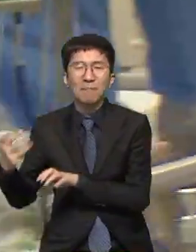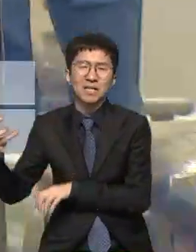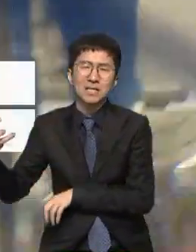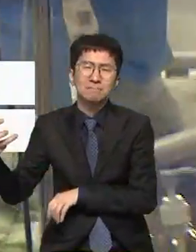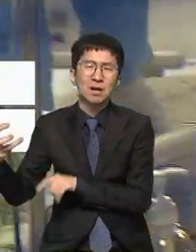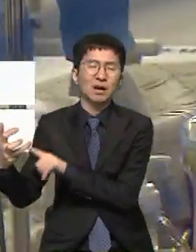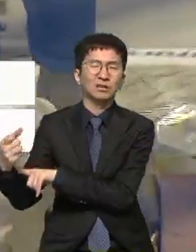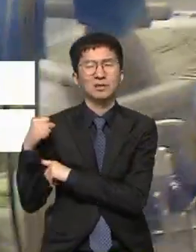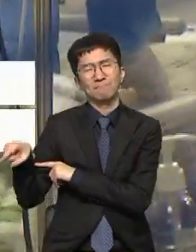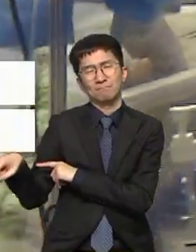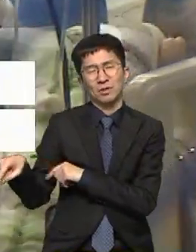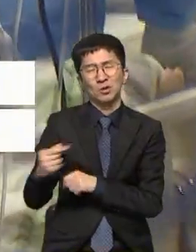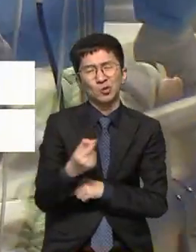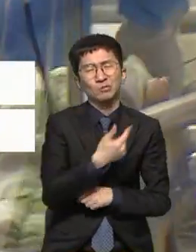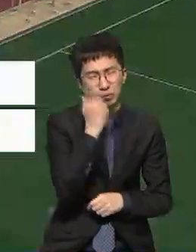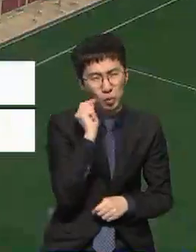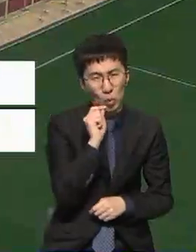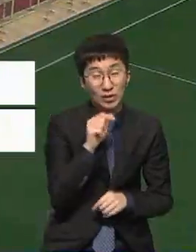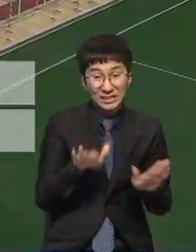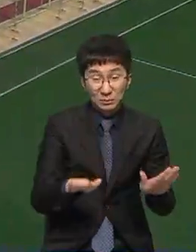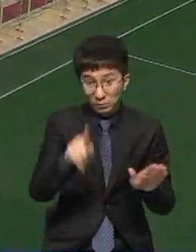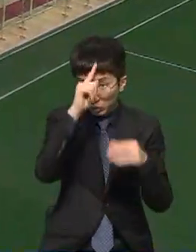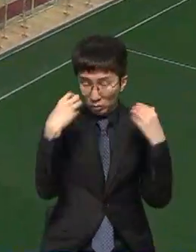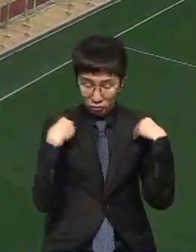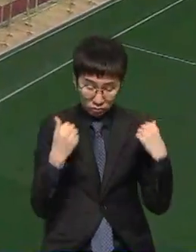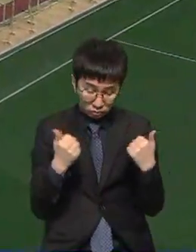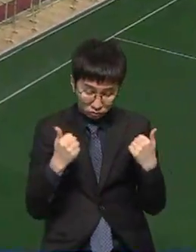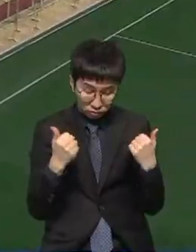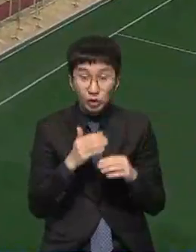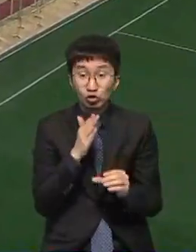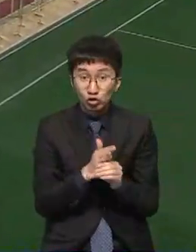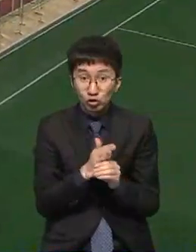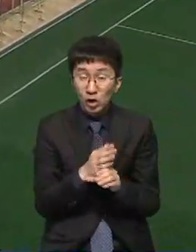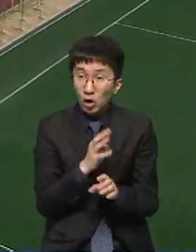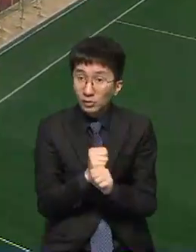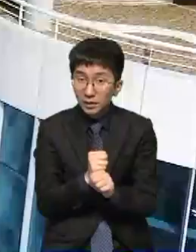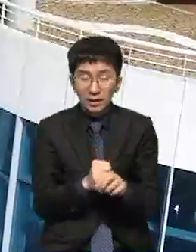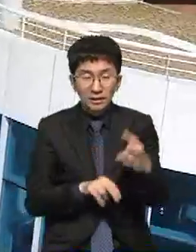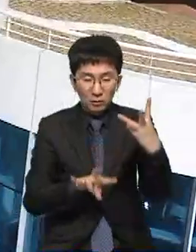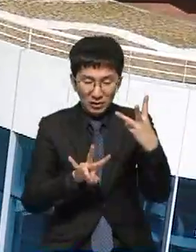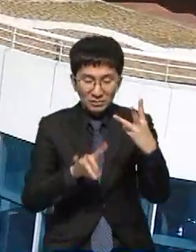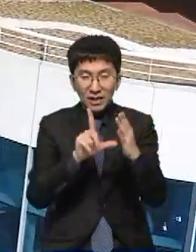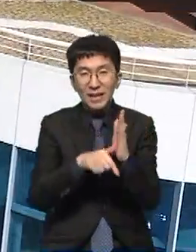식품의약품안전처 심사는 아직 진행 중인데 오는 24일까지 긴급 사용 승인 여부를 발표할 예정입니다.